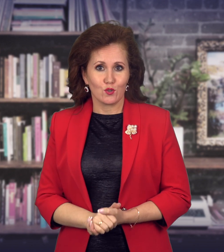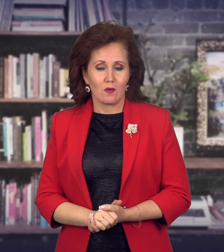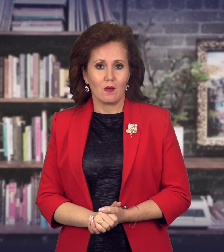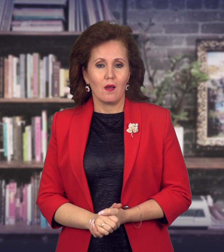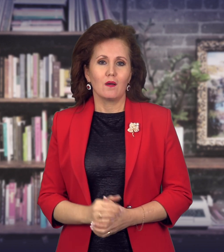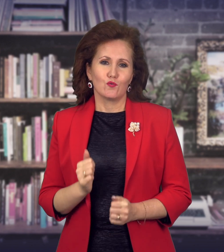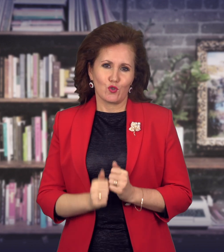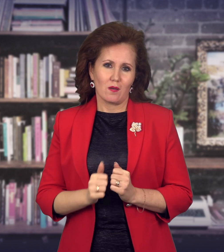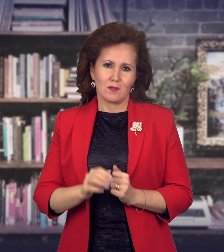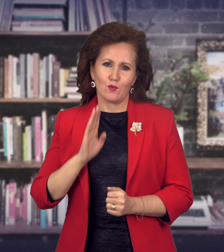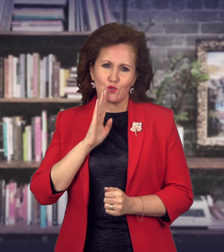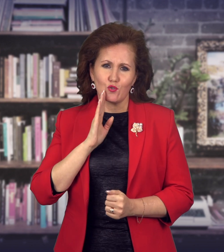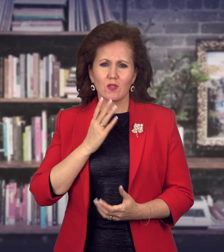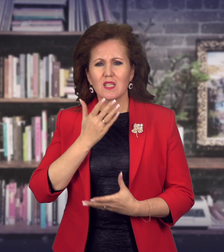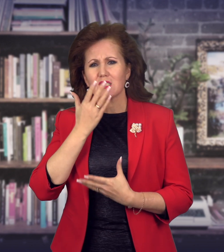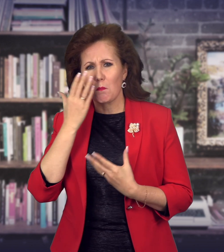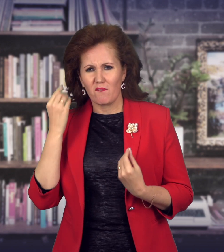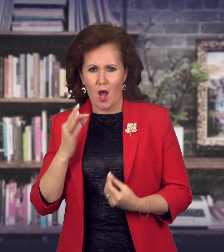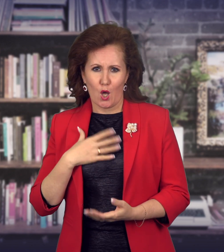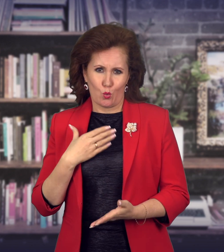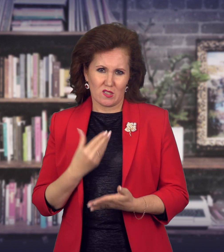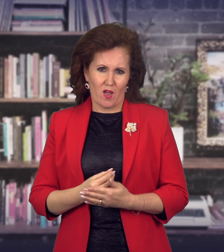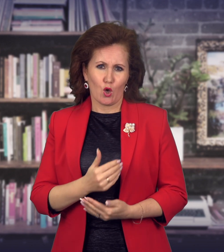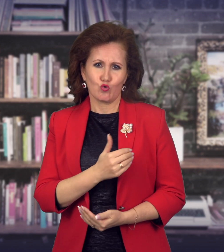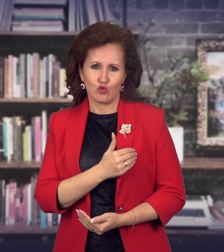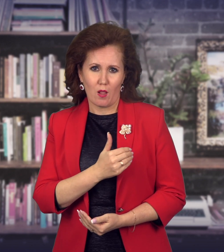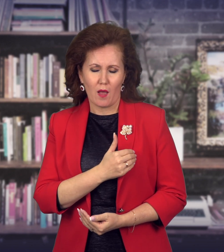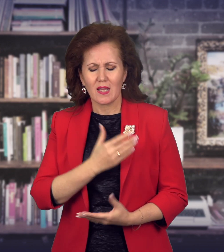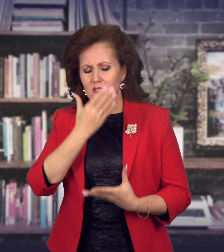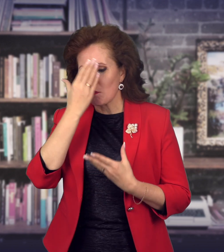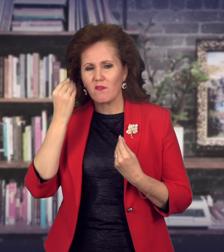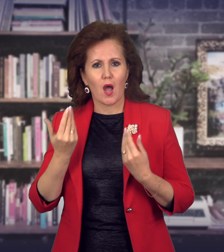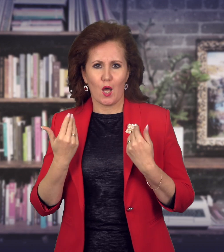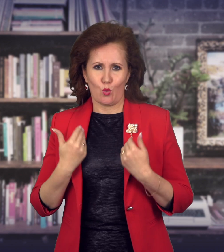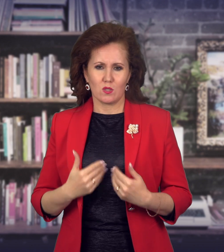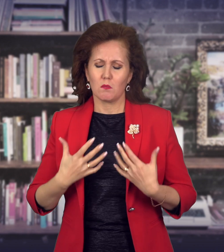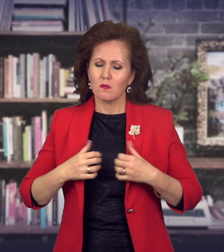Часто женщины забывают о своих желаниях, забывают о себе,